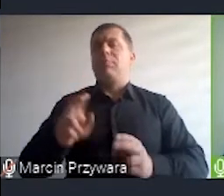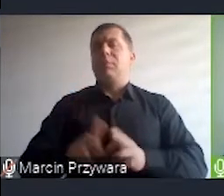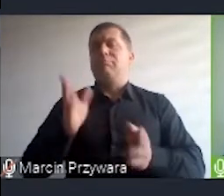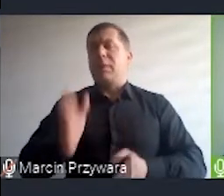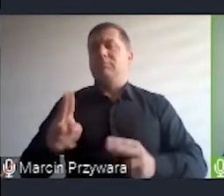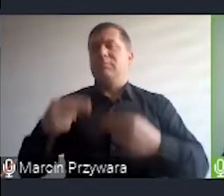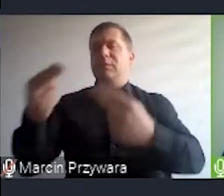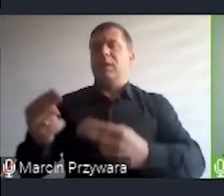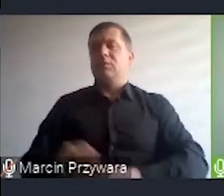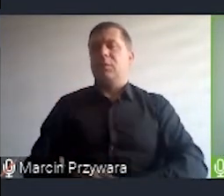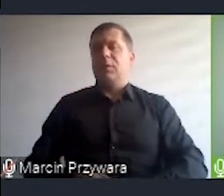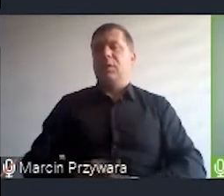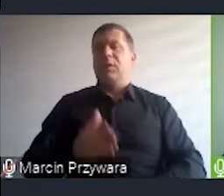Nie tylko środka trwałego, oczywiście.